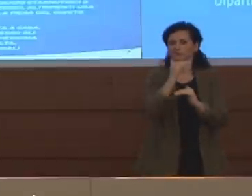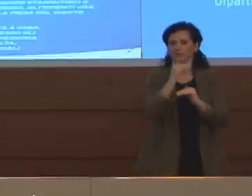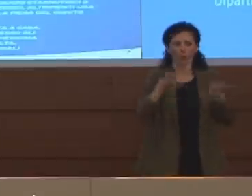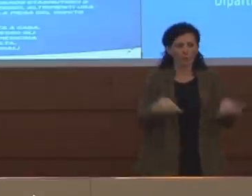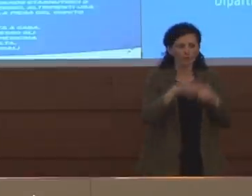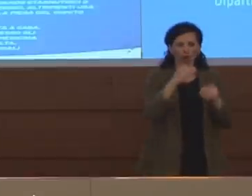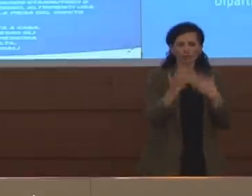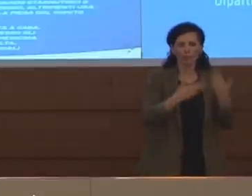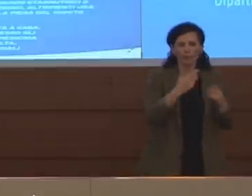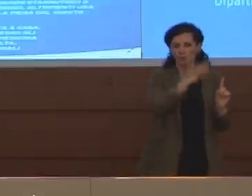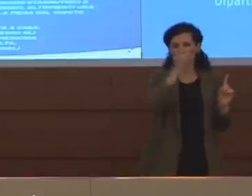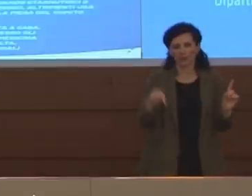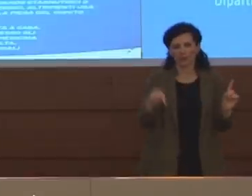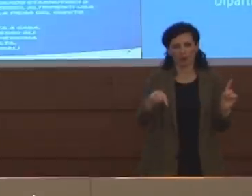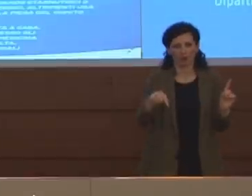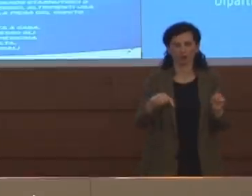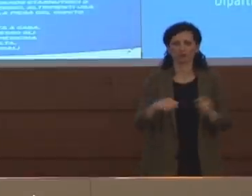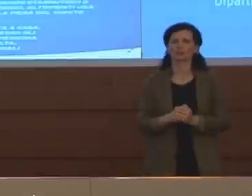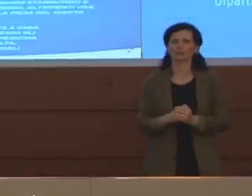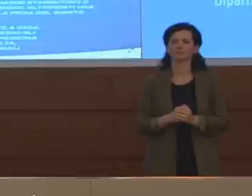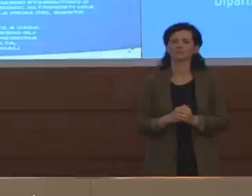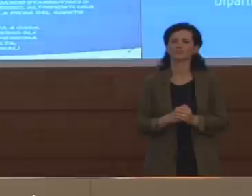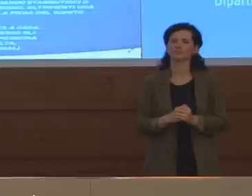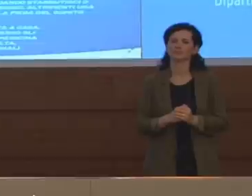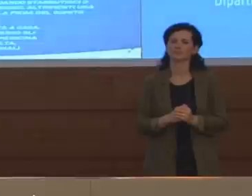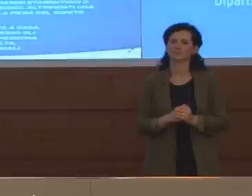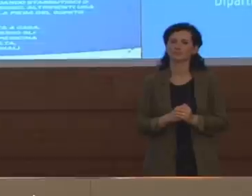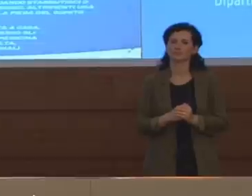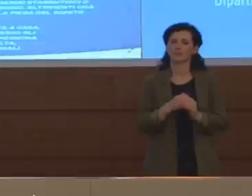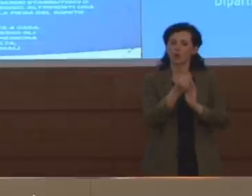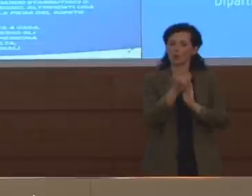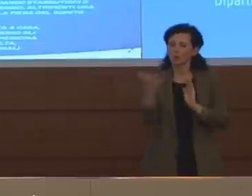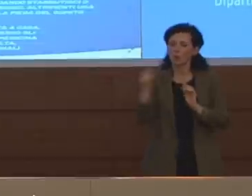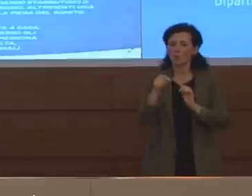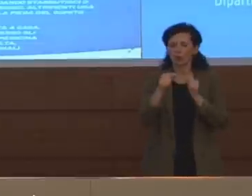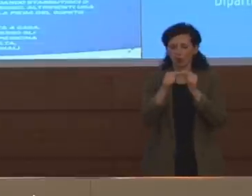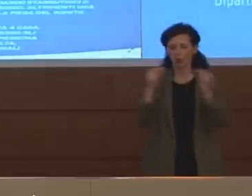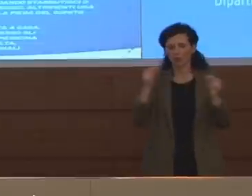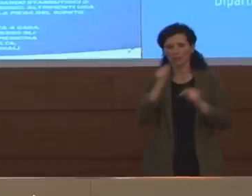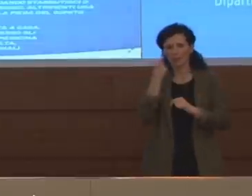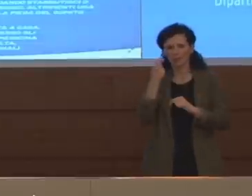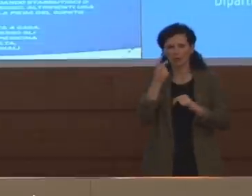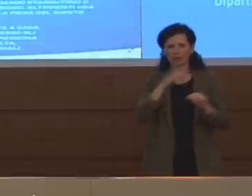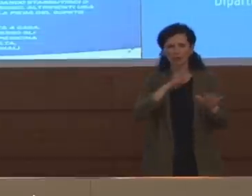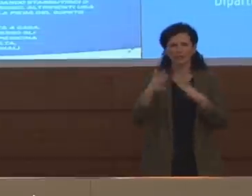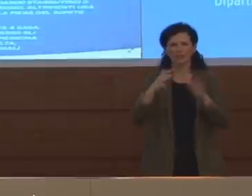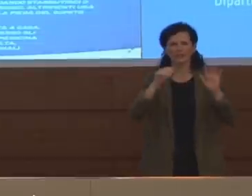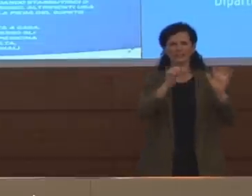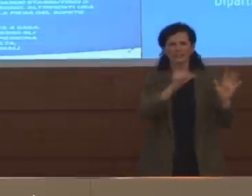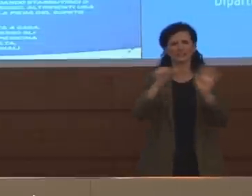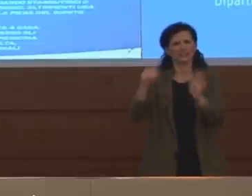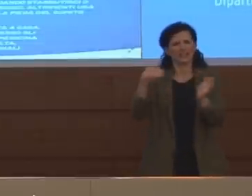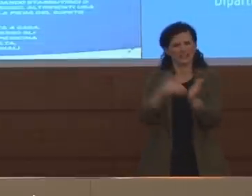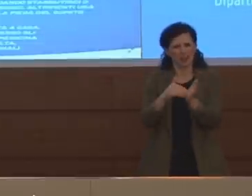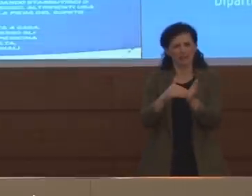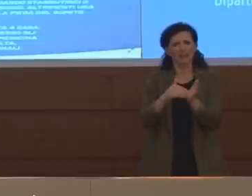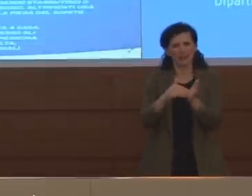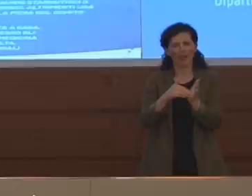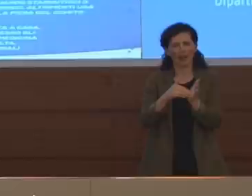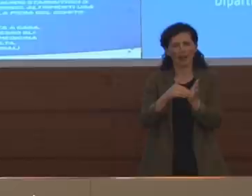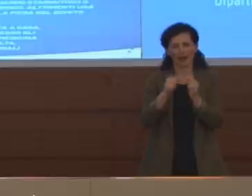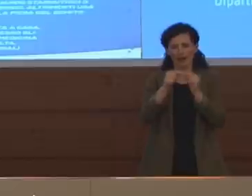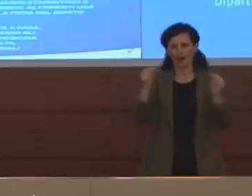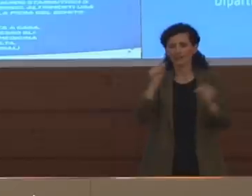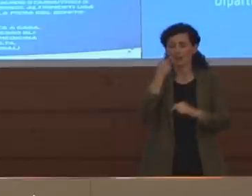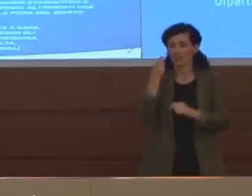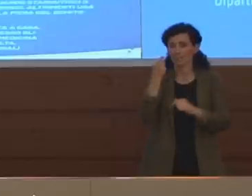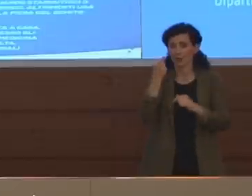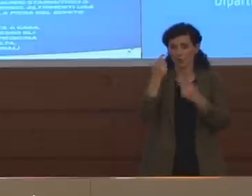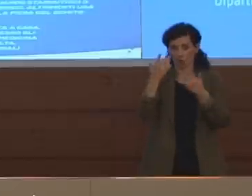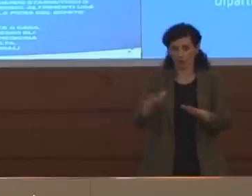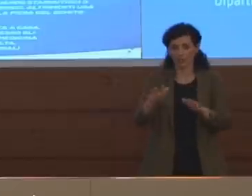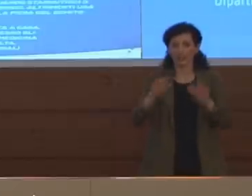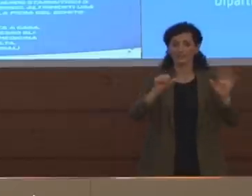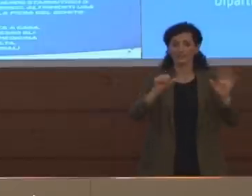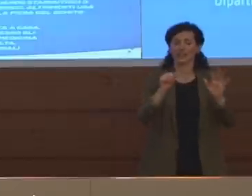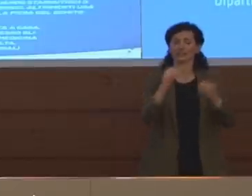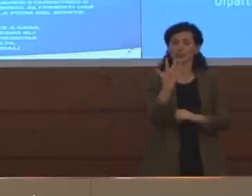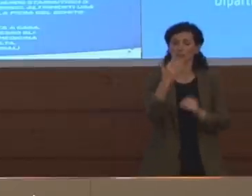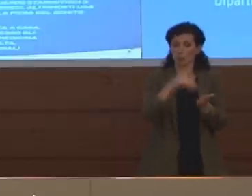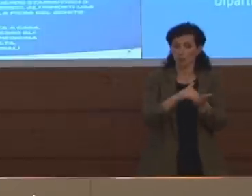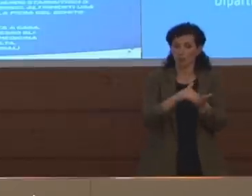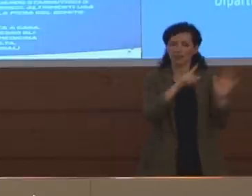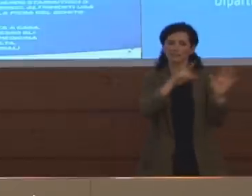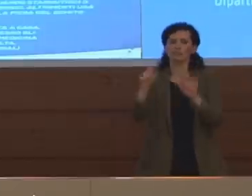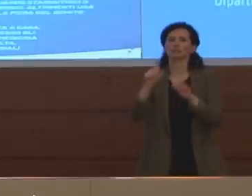Altro dato importante è il numero dei tamponi: quasi 66mila tamponi effettuati, 65.705